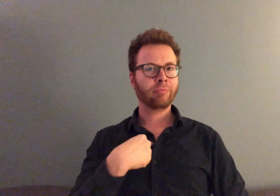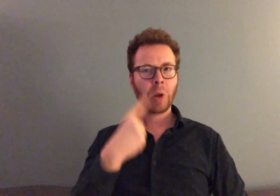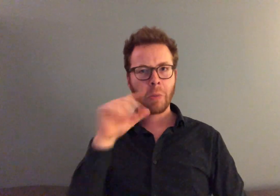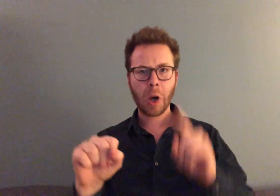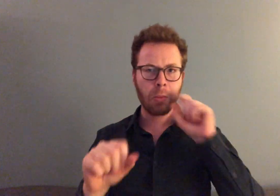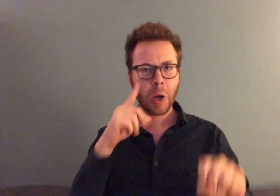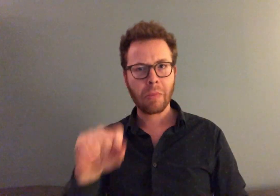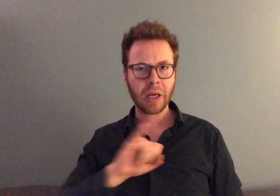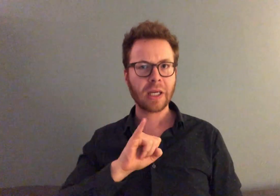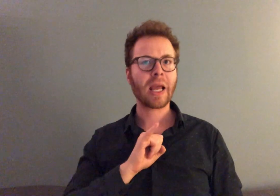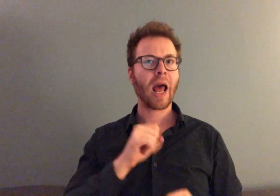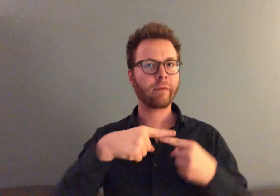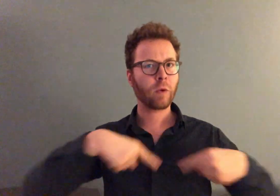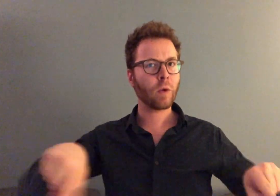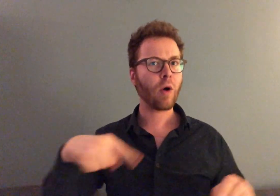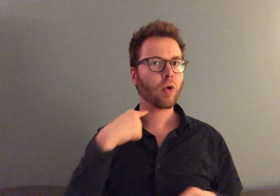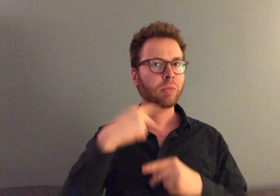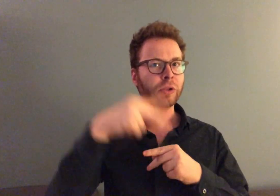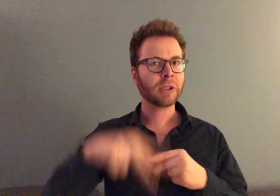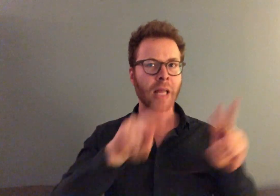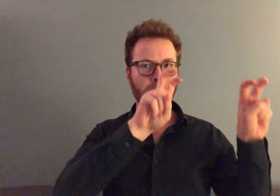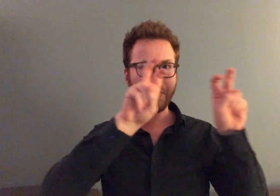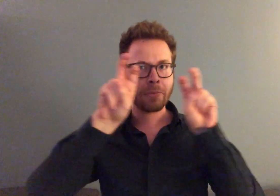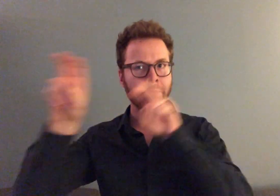J’ai remarqué qu’il y a de nombreux kot-à-projets qui se portent sur des thèmes divers.